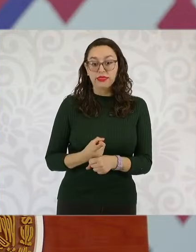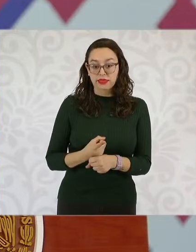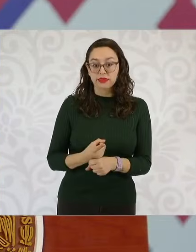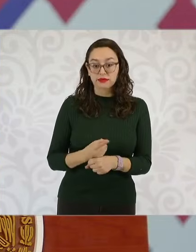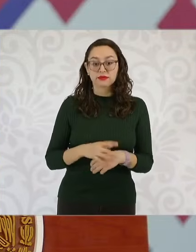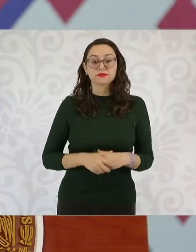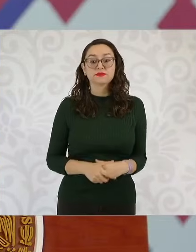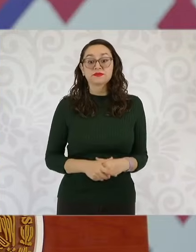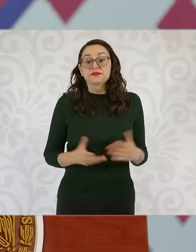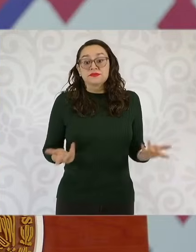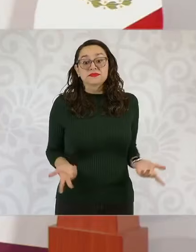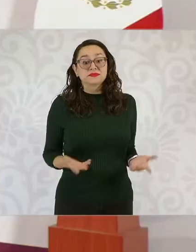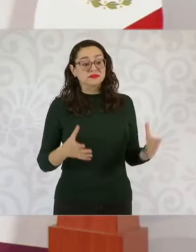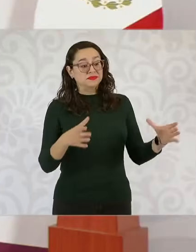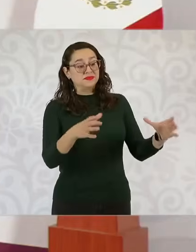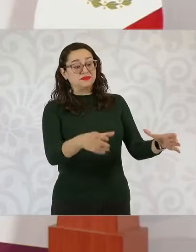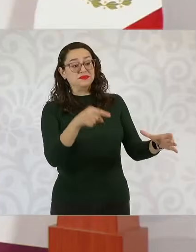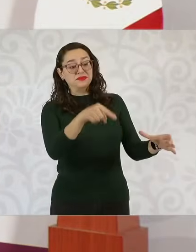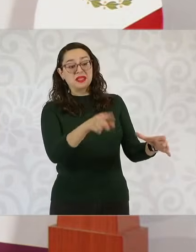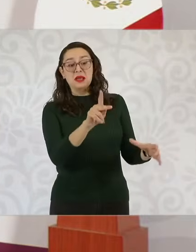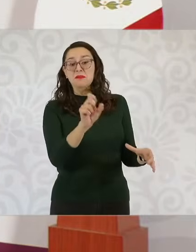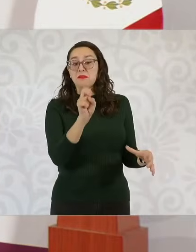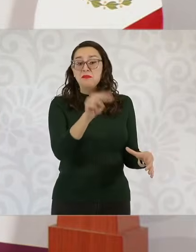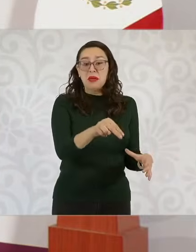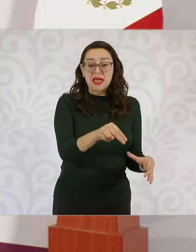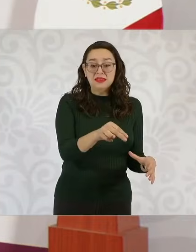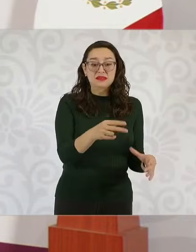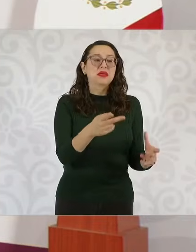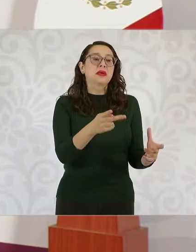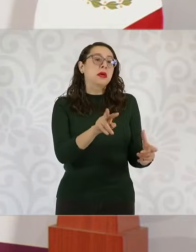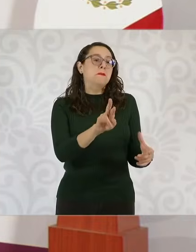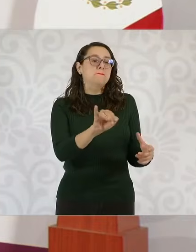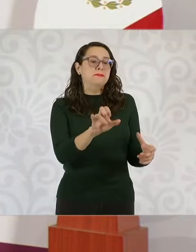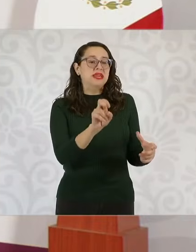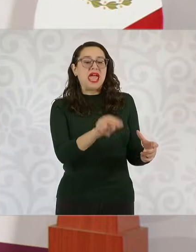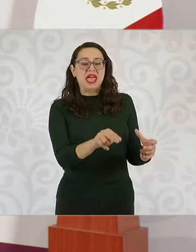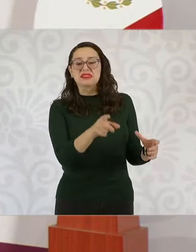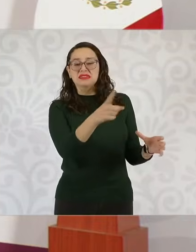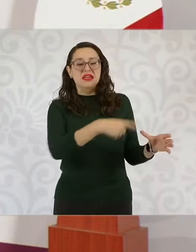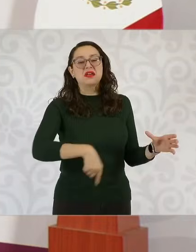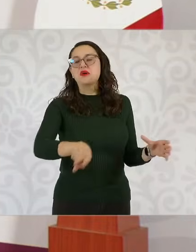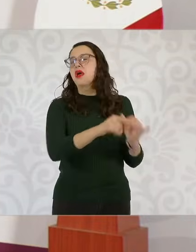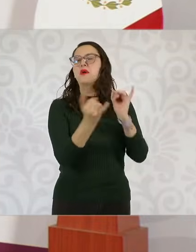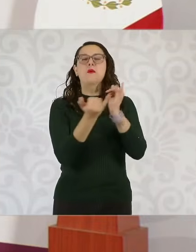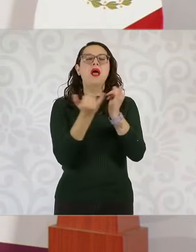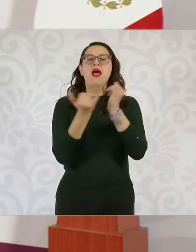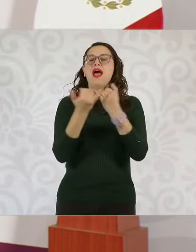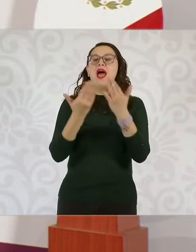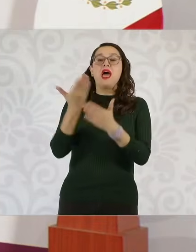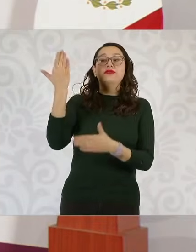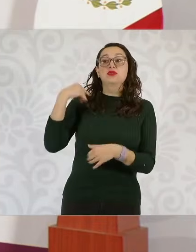Pues es lo mismo que lo de los programas sociales del prian vamos a decir lo mismo durante toda